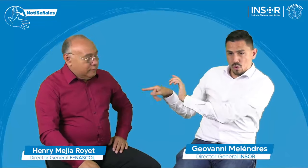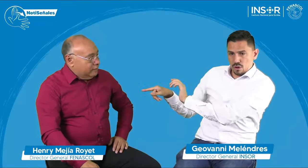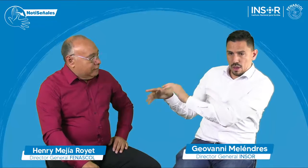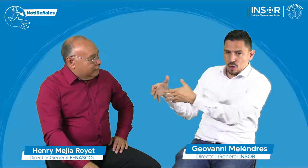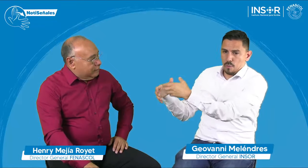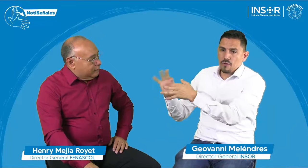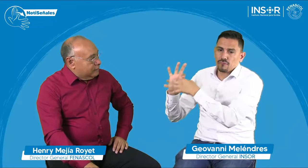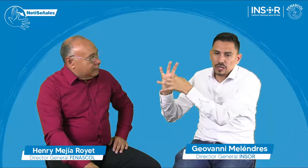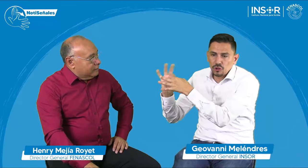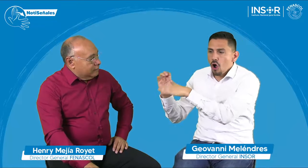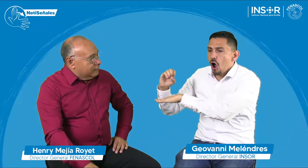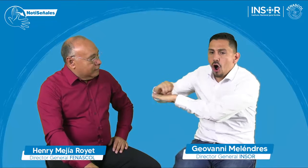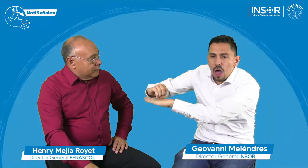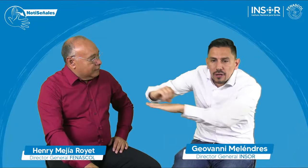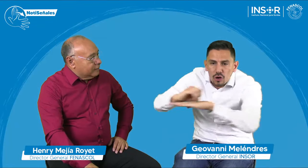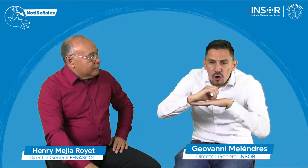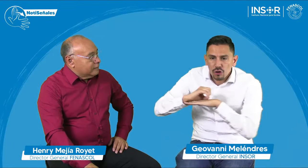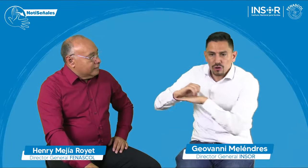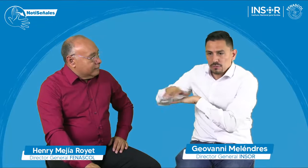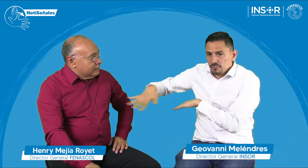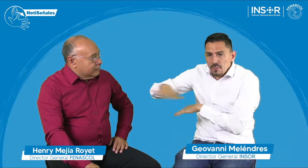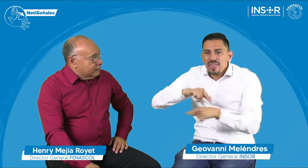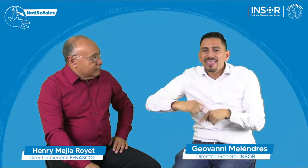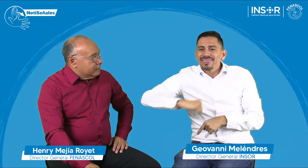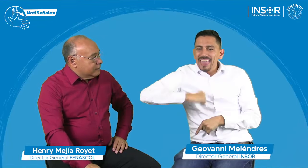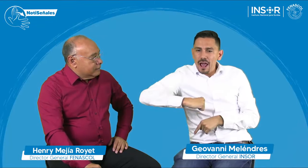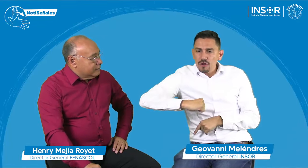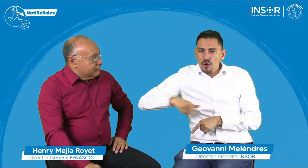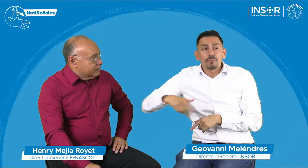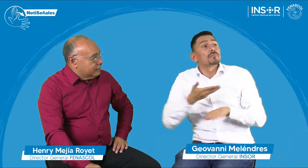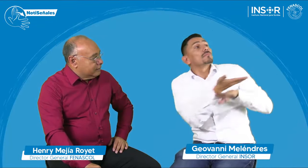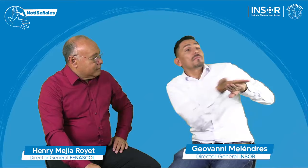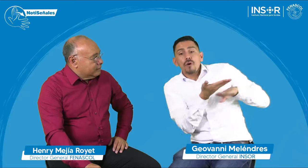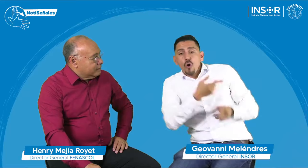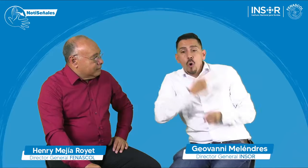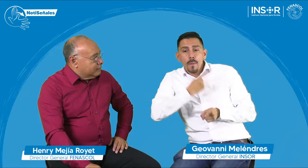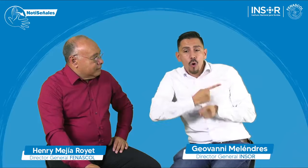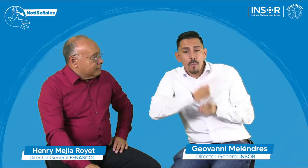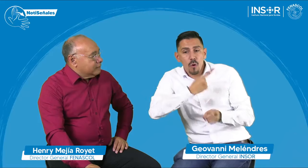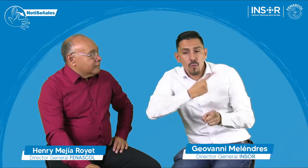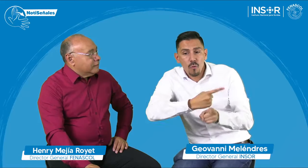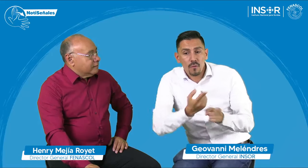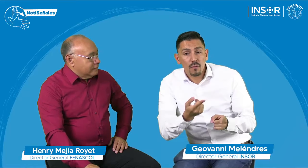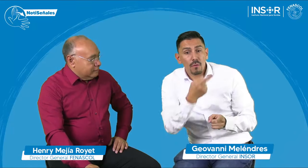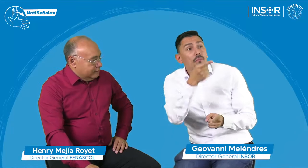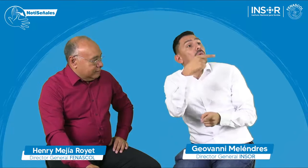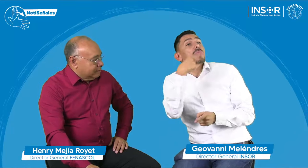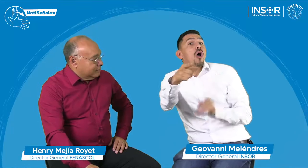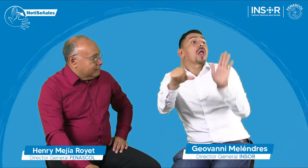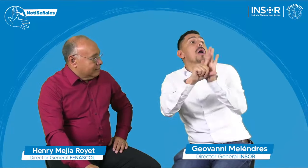vela por el cumplimiento de las promesas y de los propuestas